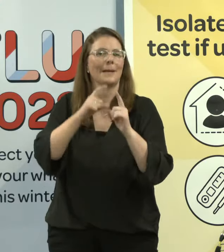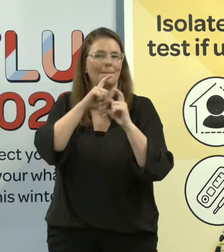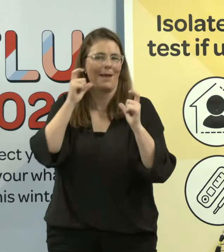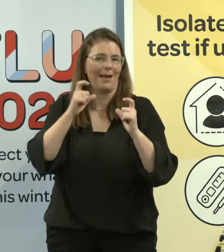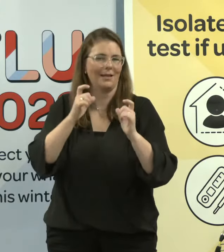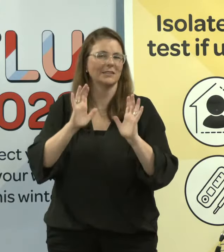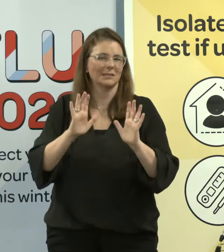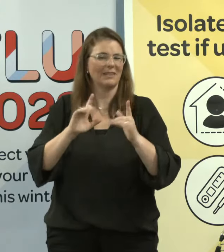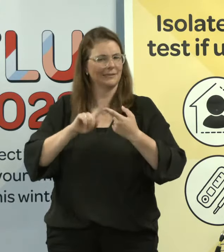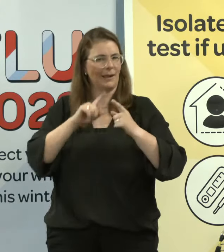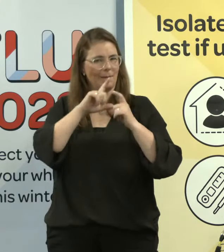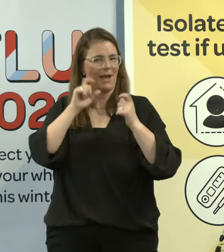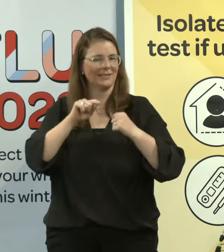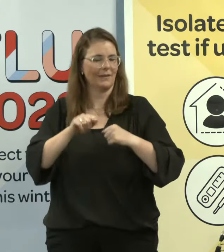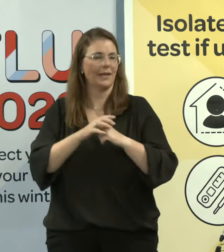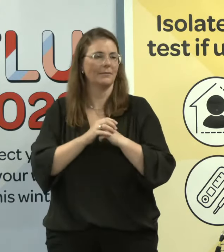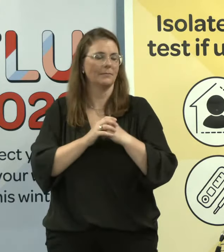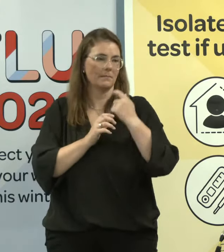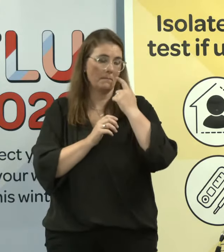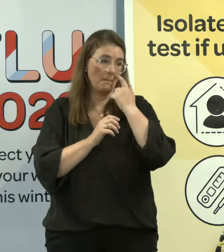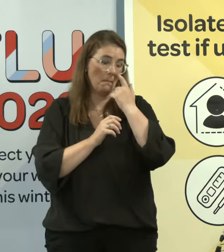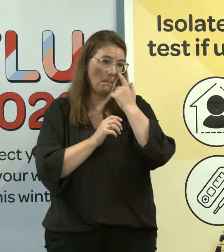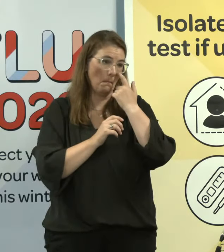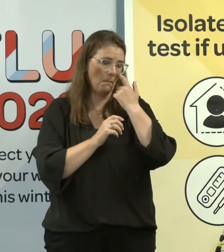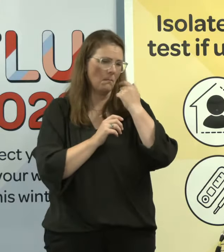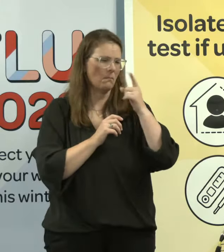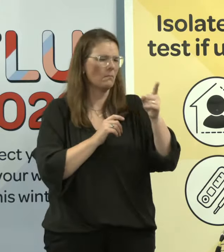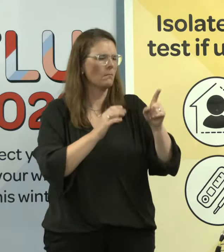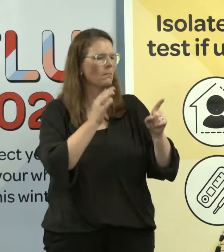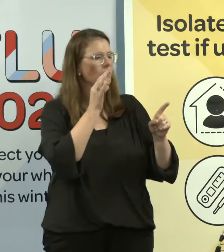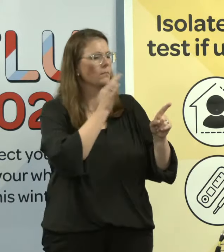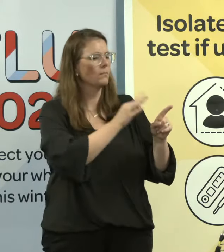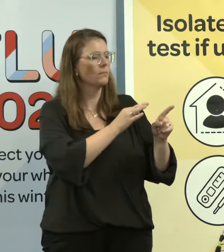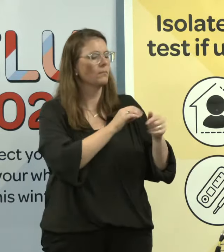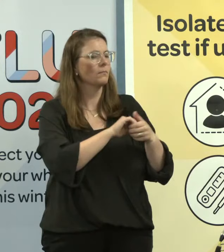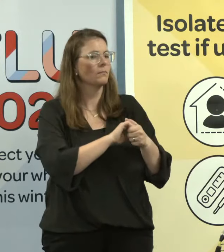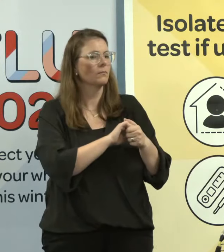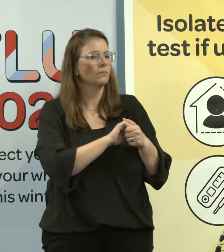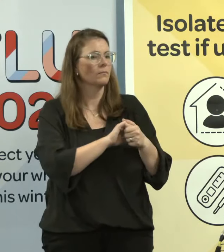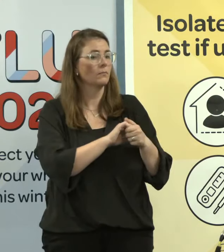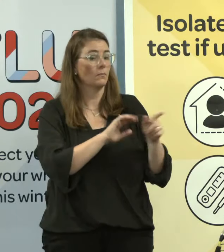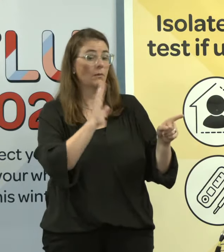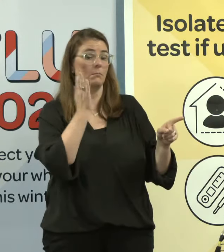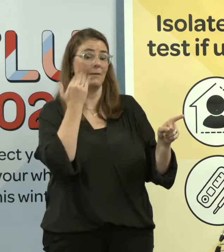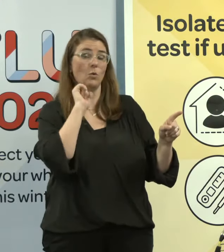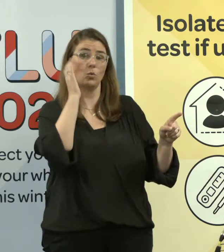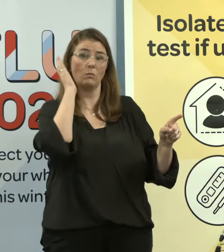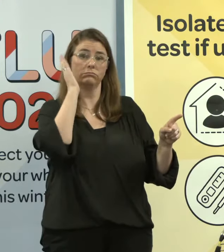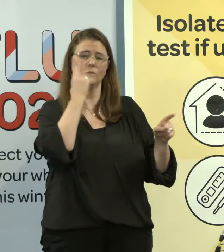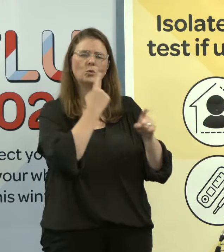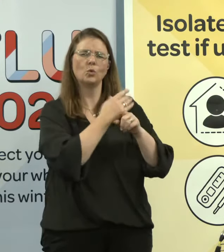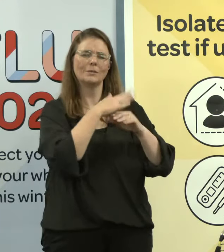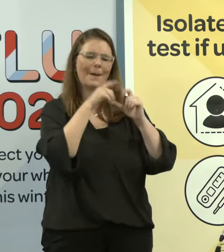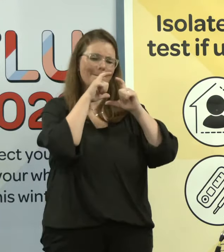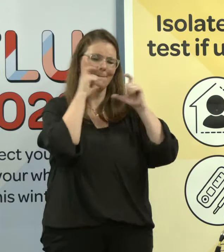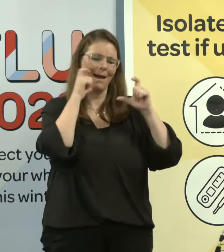me te tautuhinga karaka, te nga